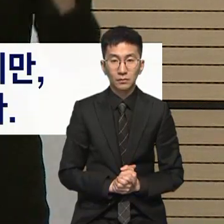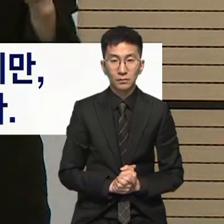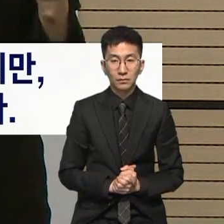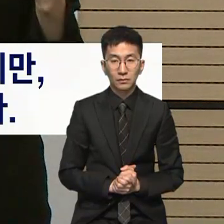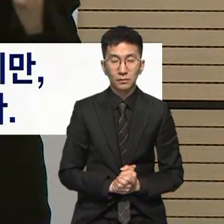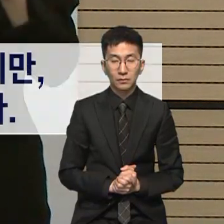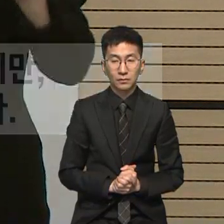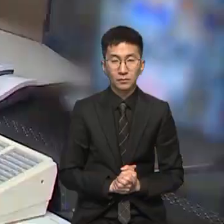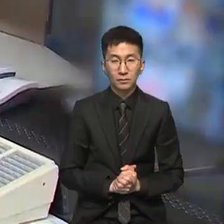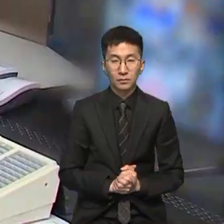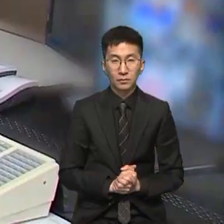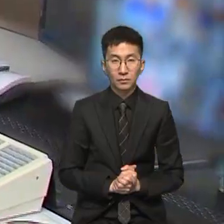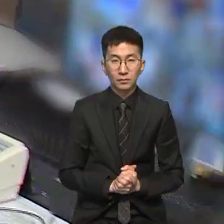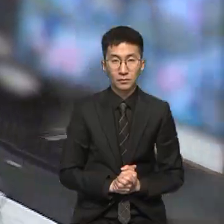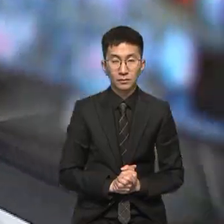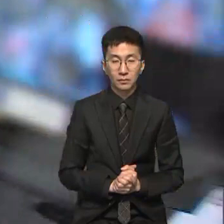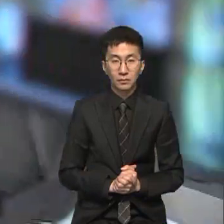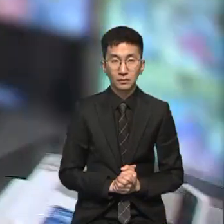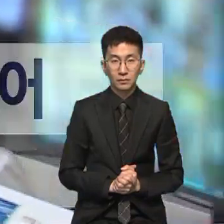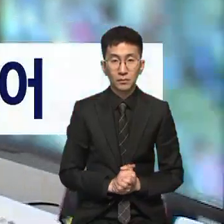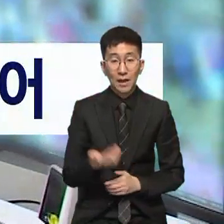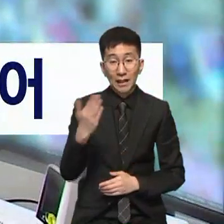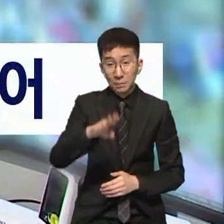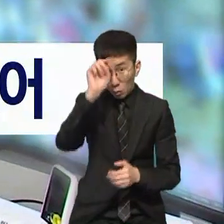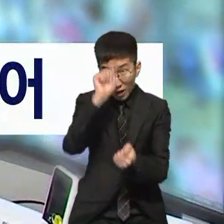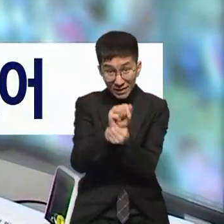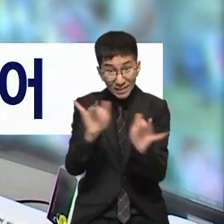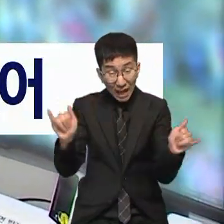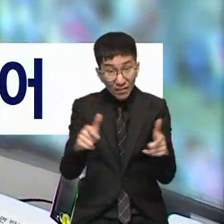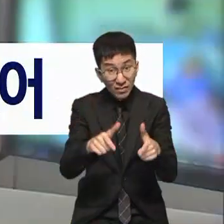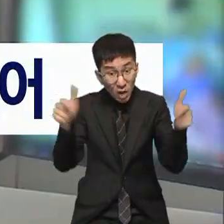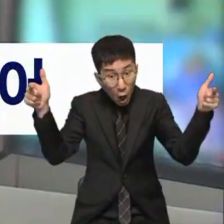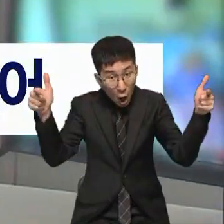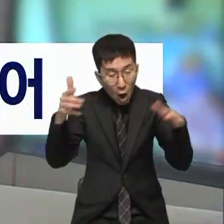(기자) 다만 확진자가 늘면 2~3주 뒤